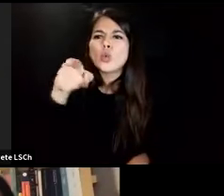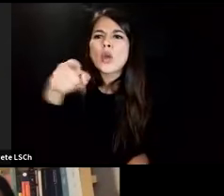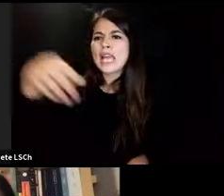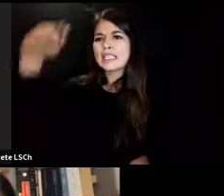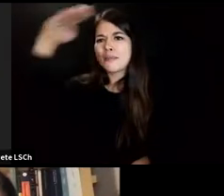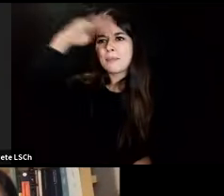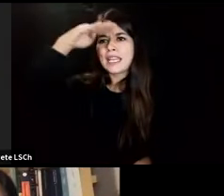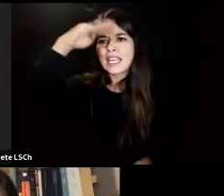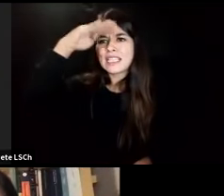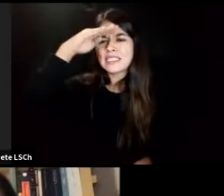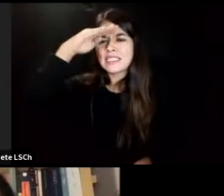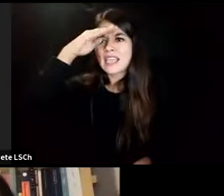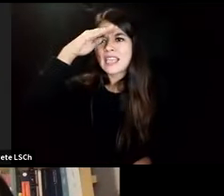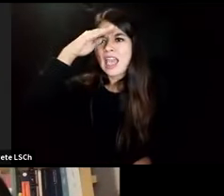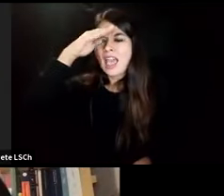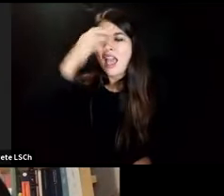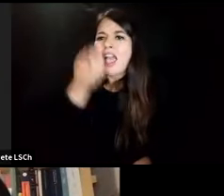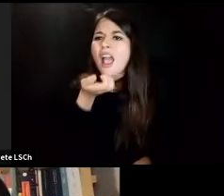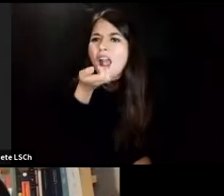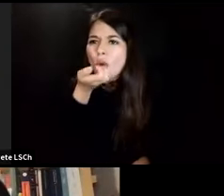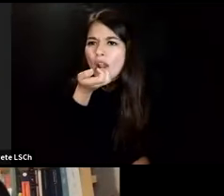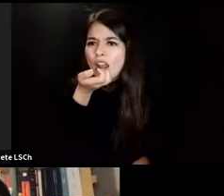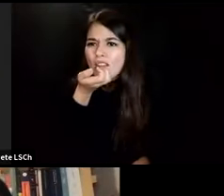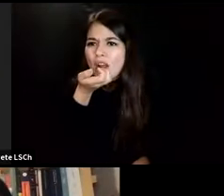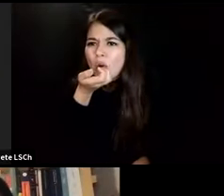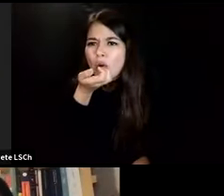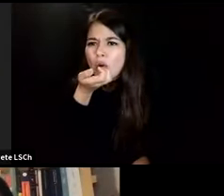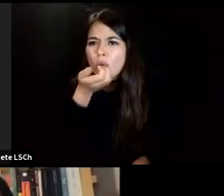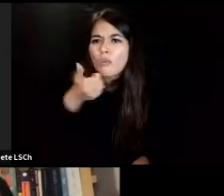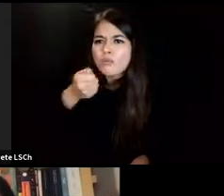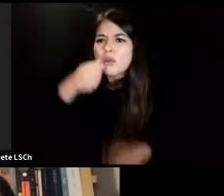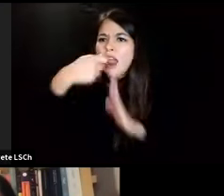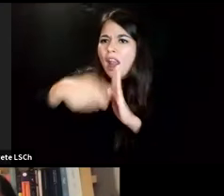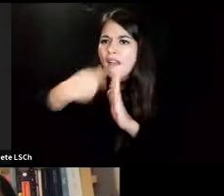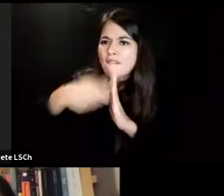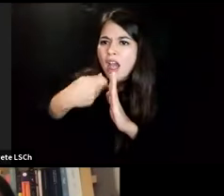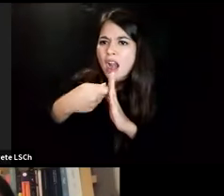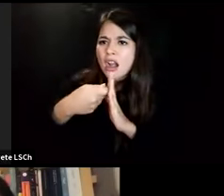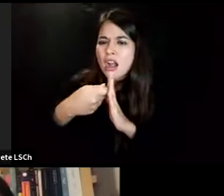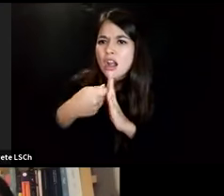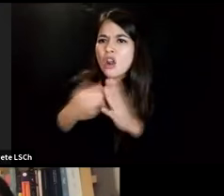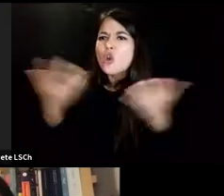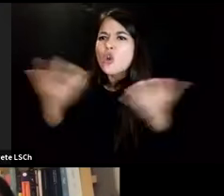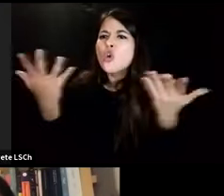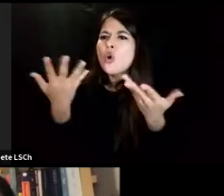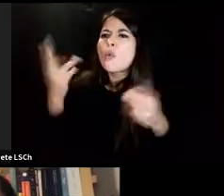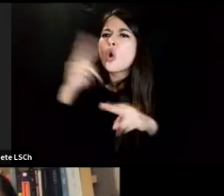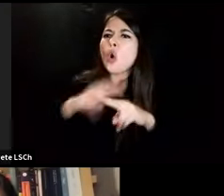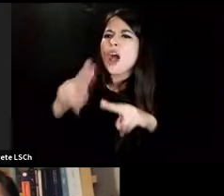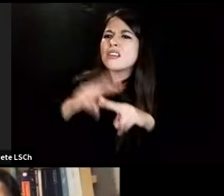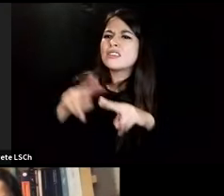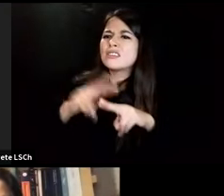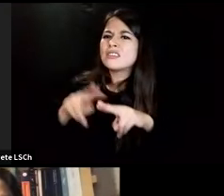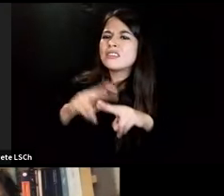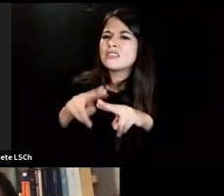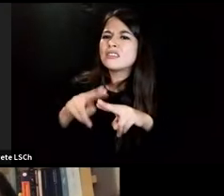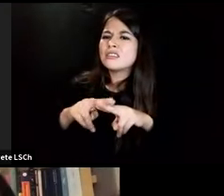como cómo fue brad y haces haces como una hora el teatro para ello para aquellos que no lo hemos escuchado aún